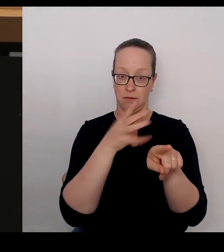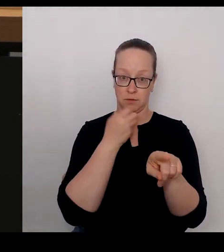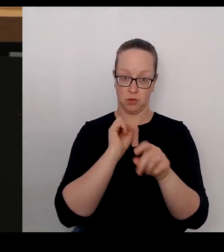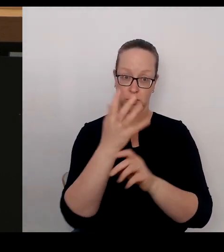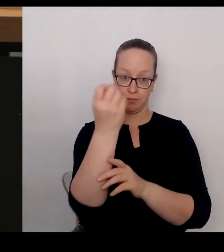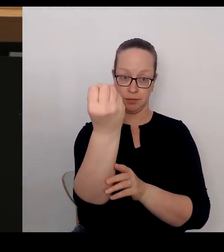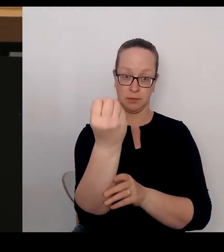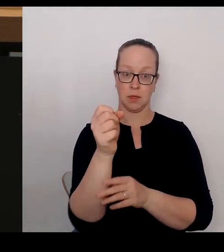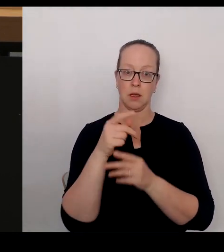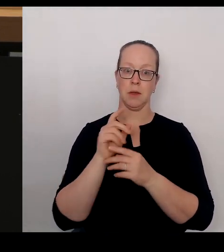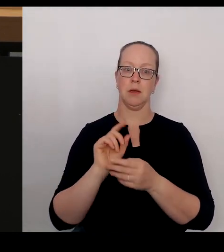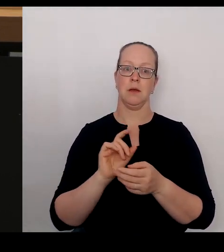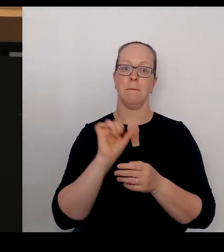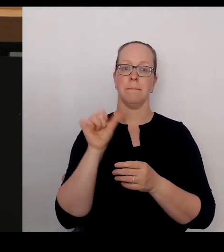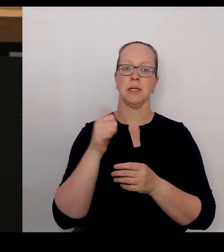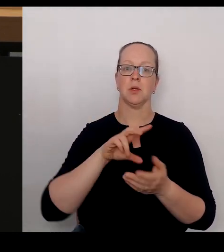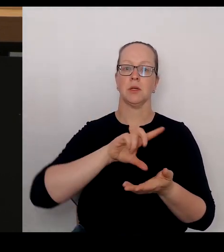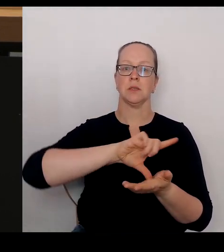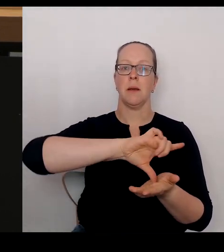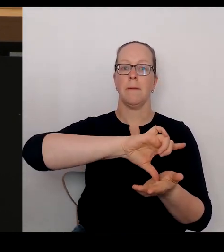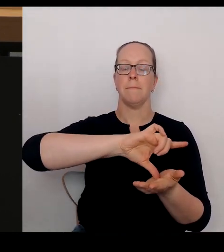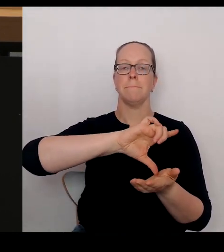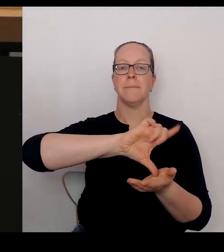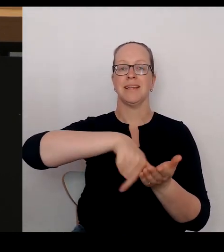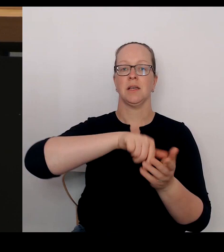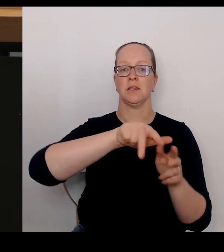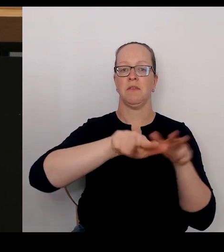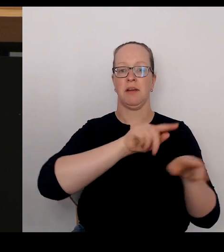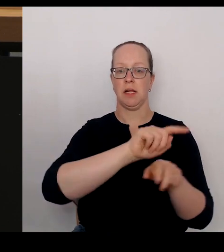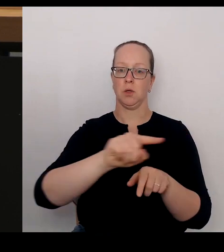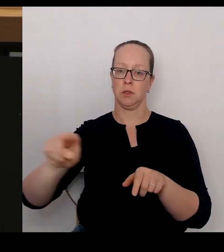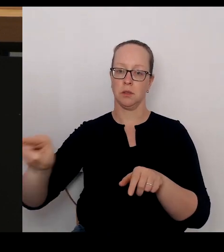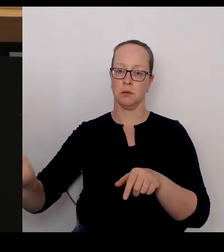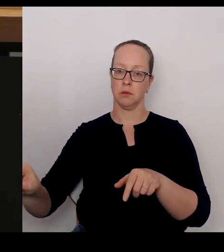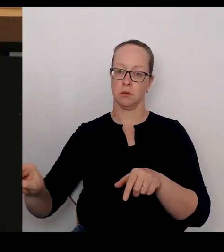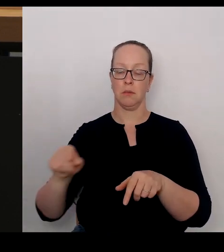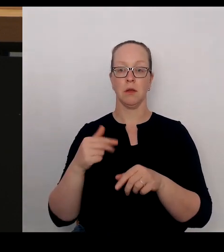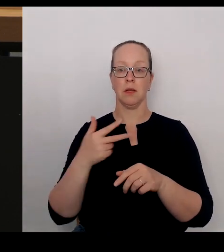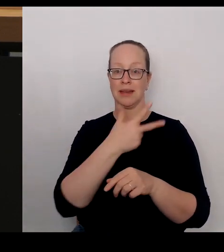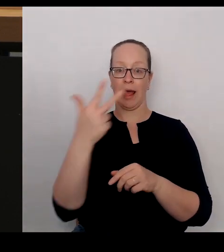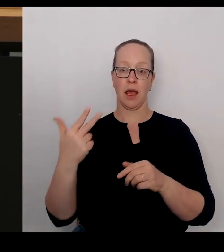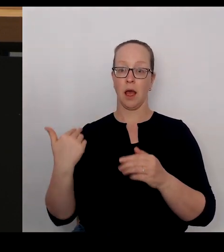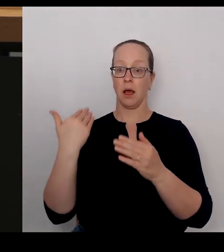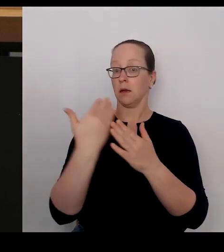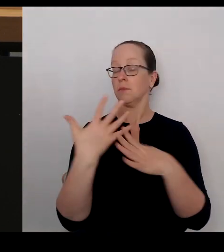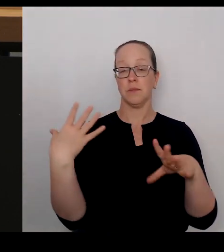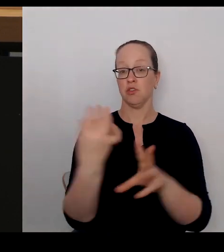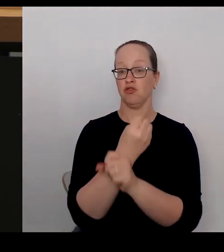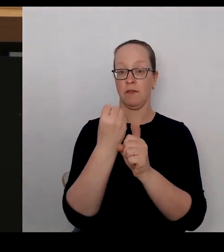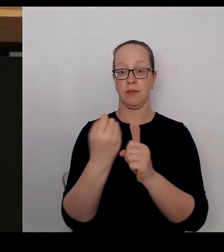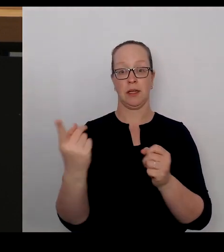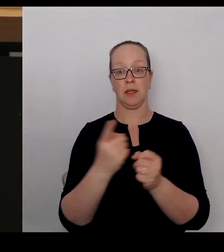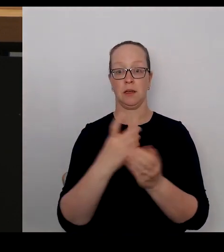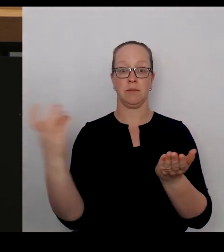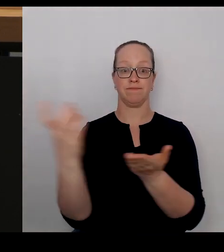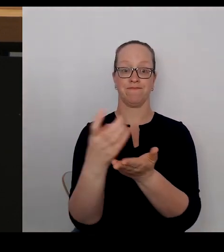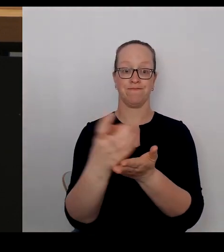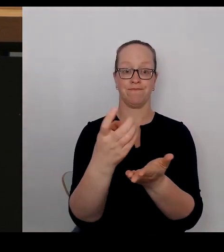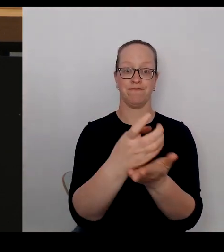die vorhandenen Stellen und Beschäftigungspositionen zu besetzen. Das betrifft auch und vor allem sensible Bereiche in den planenden